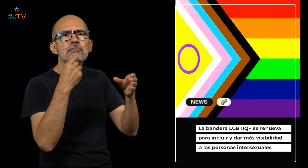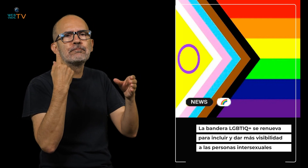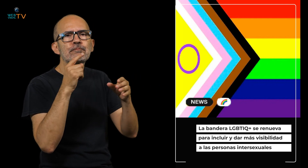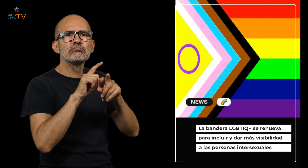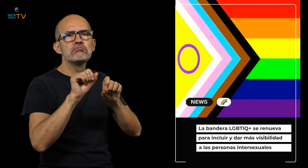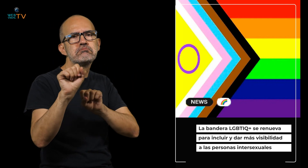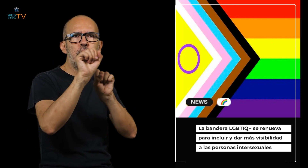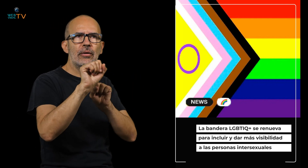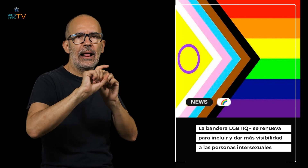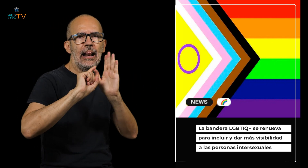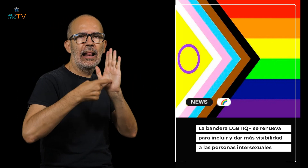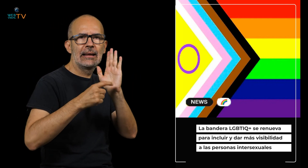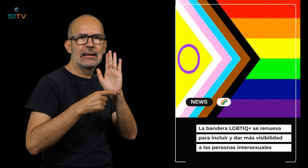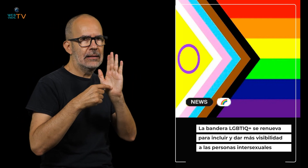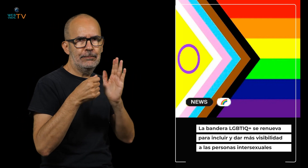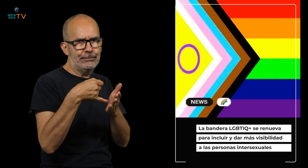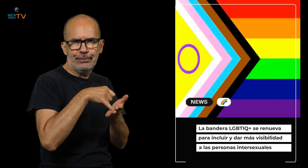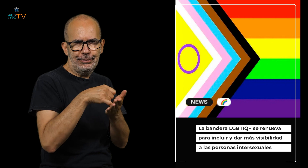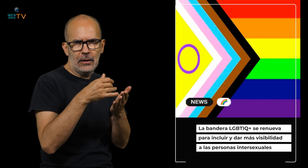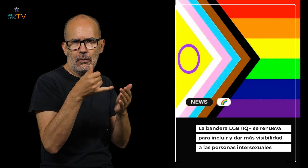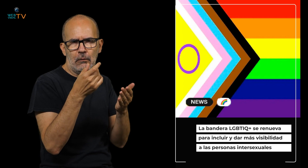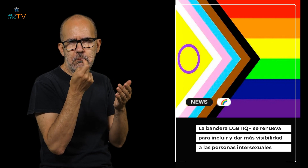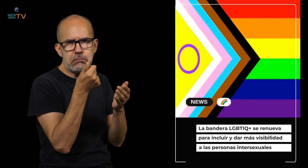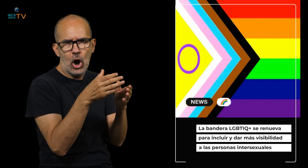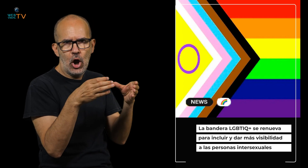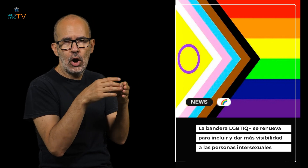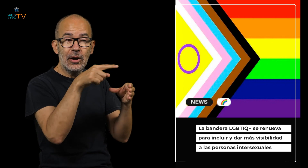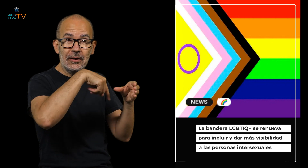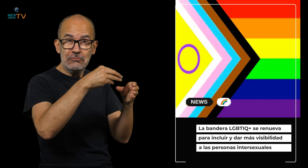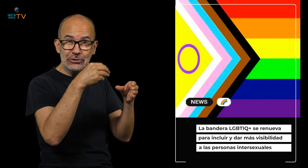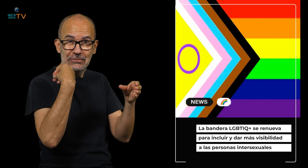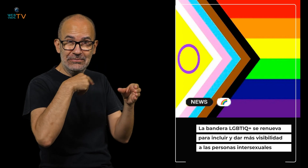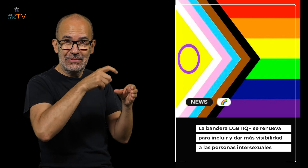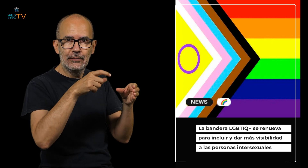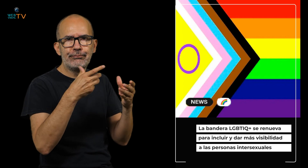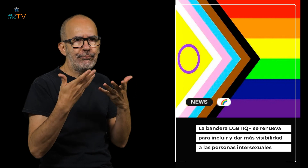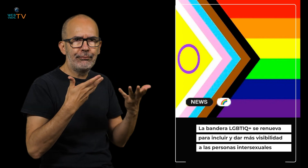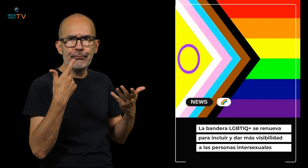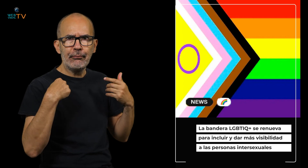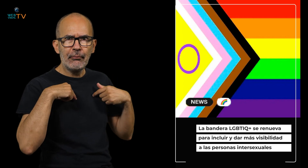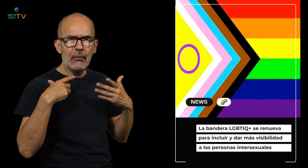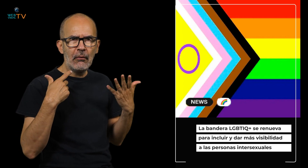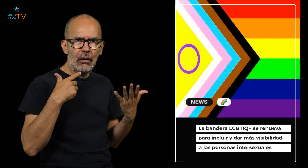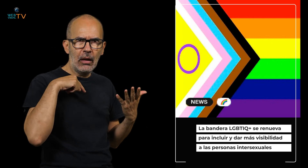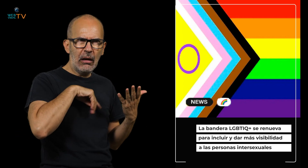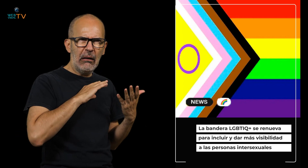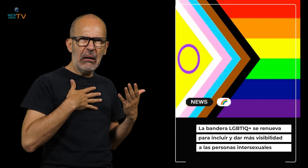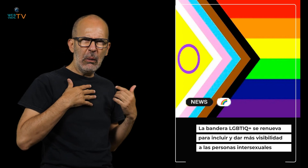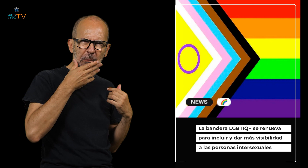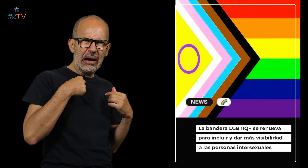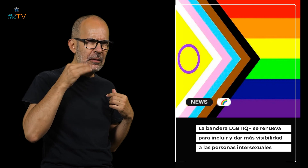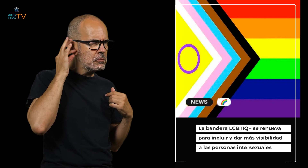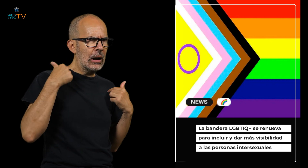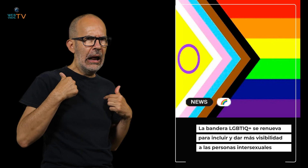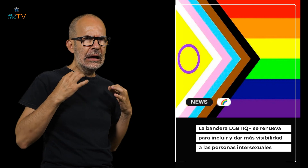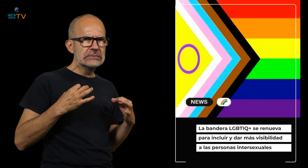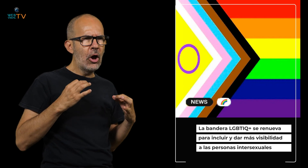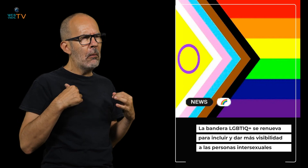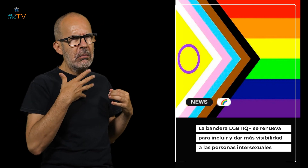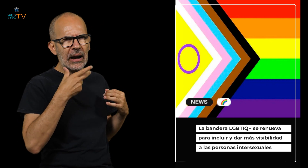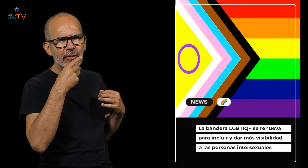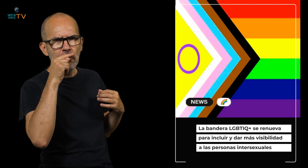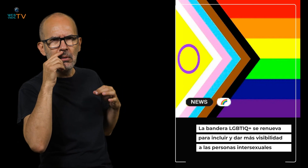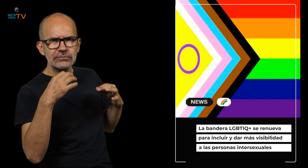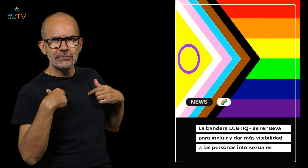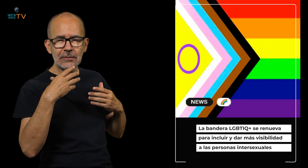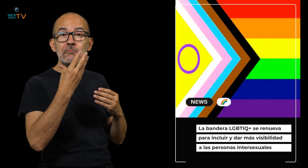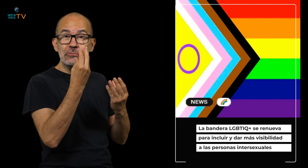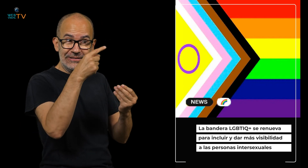de ser menos protegida por las leyes, está expuesta con frecuencia a operaciones quirúrgicas,